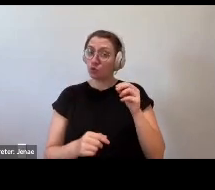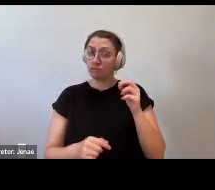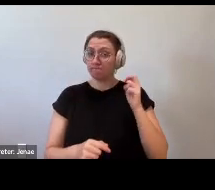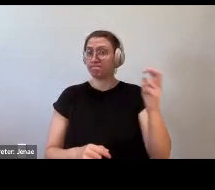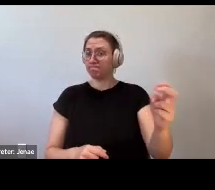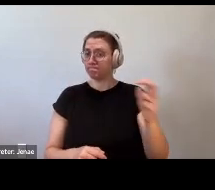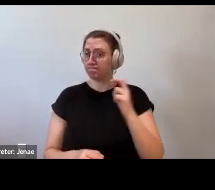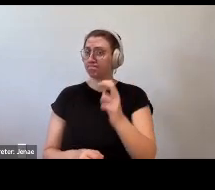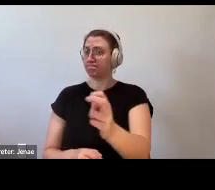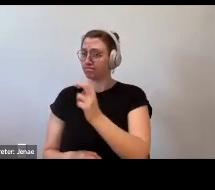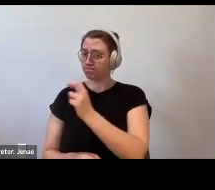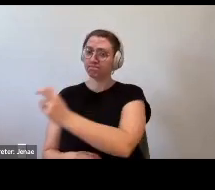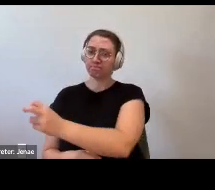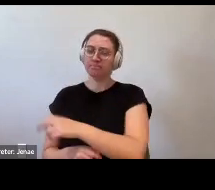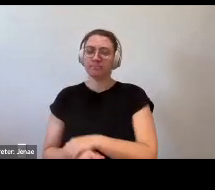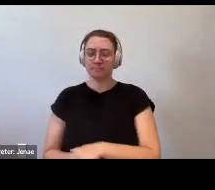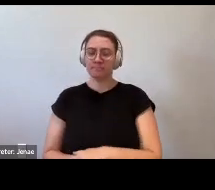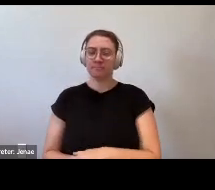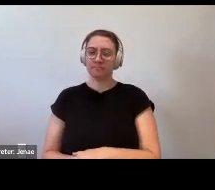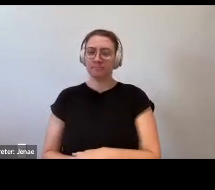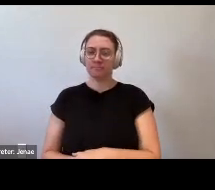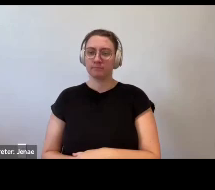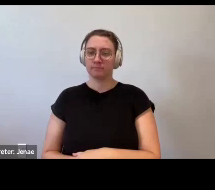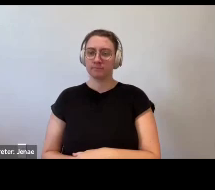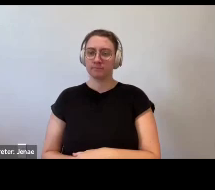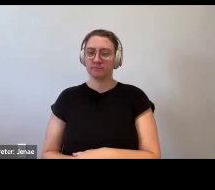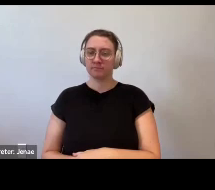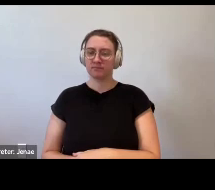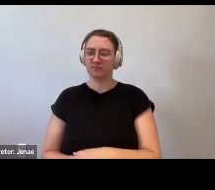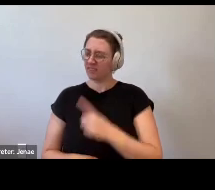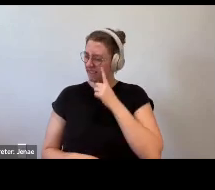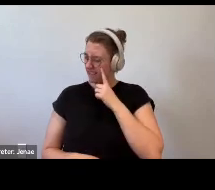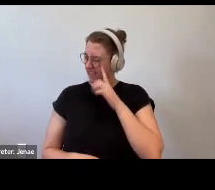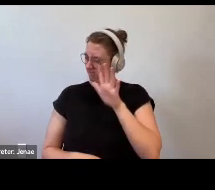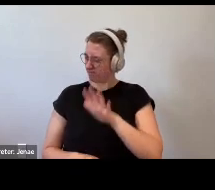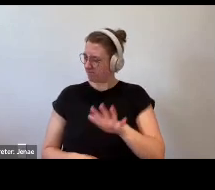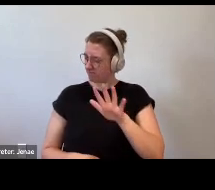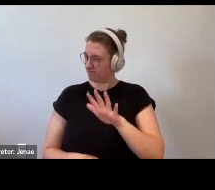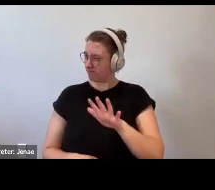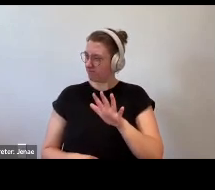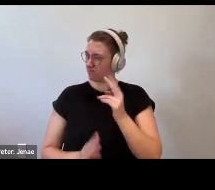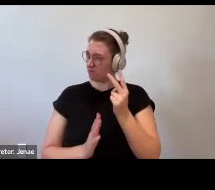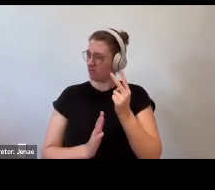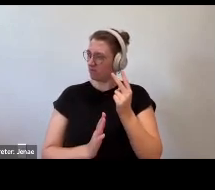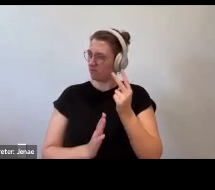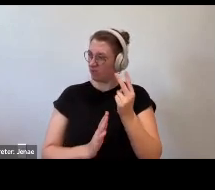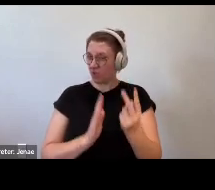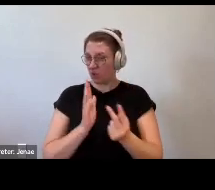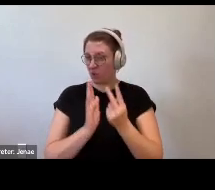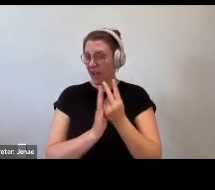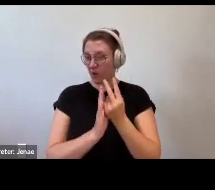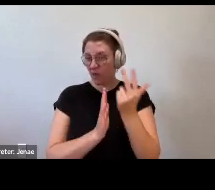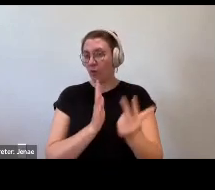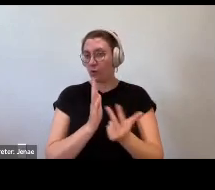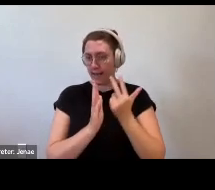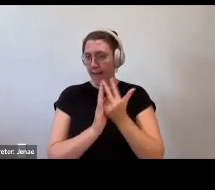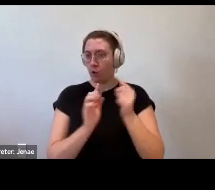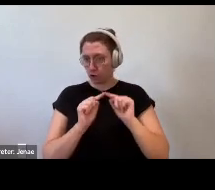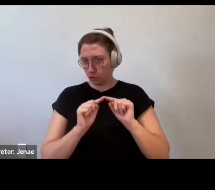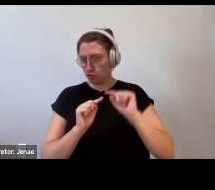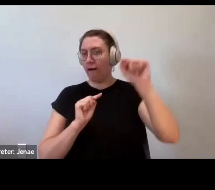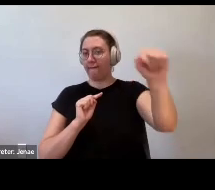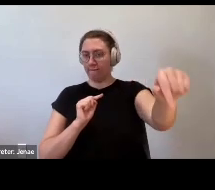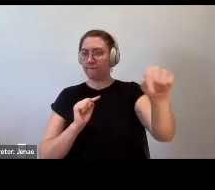Creo que esto está a unas 2 o 3 horas en coche. Algunos lugares a los que han